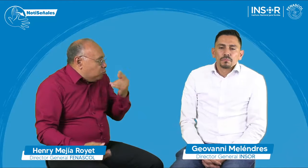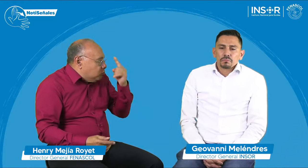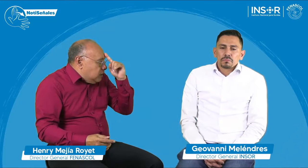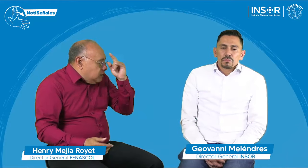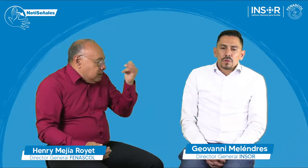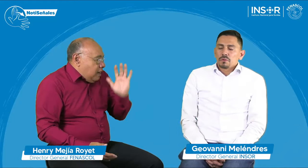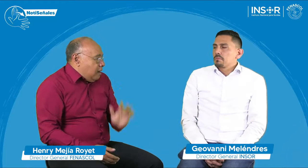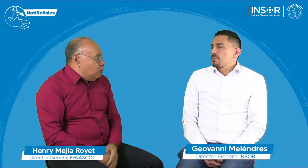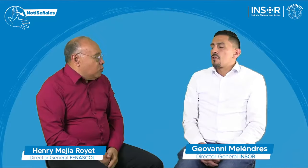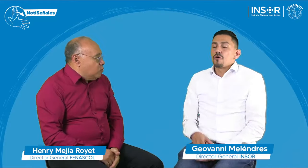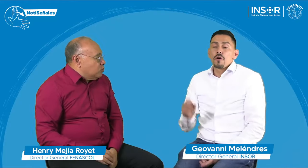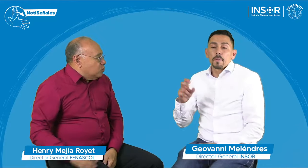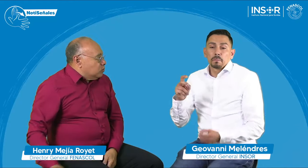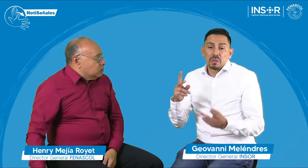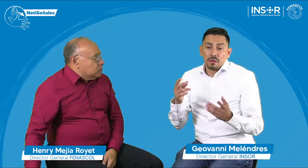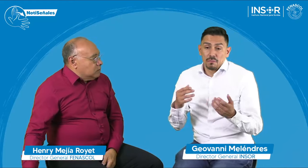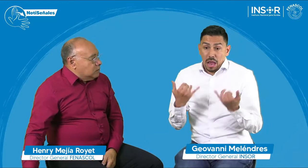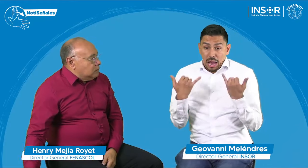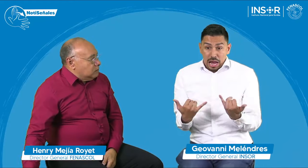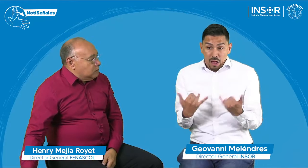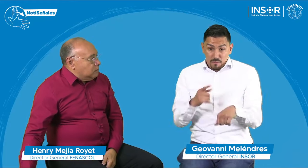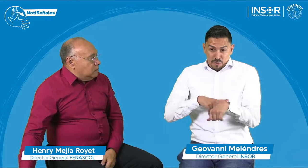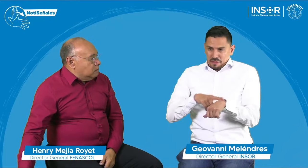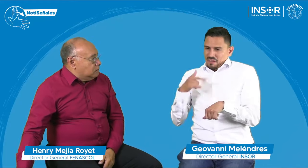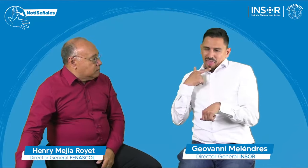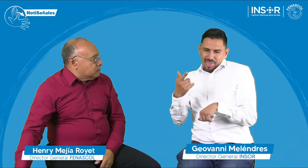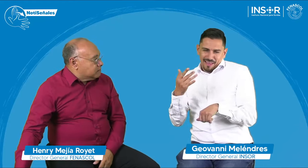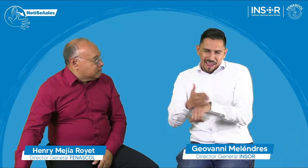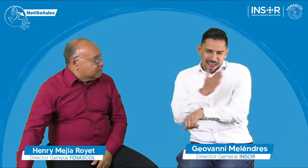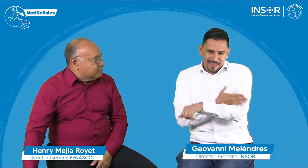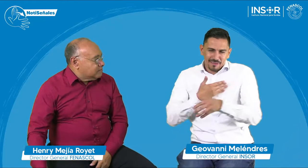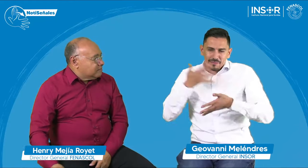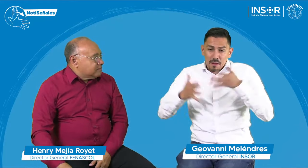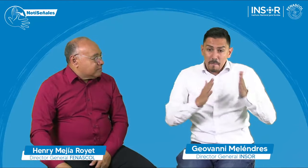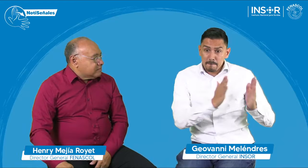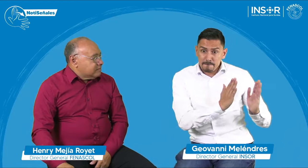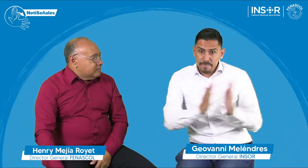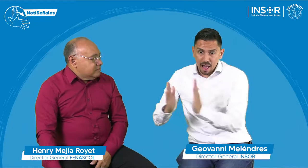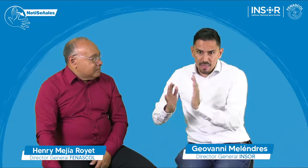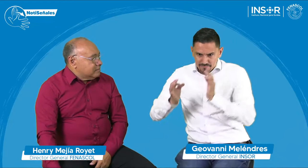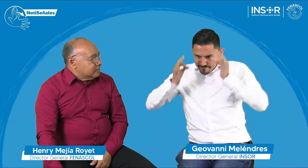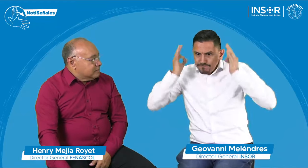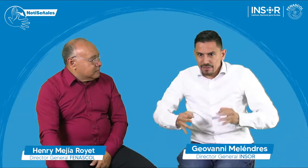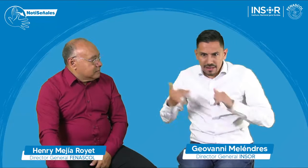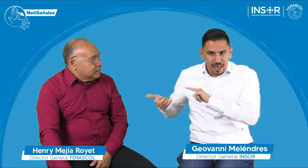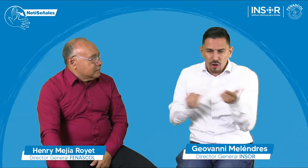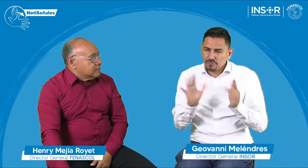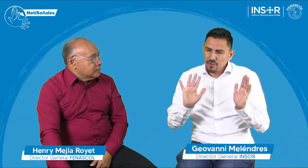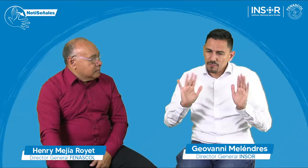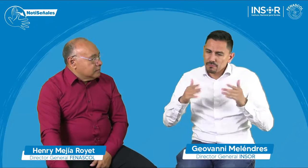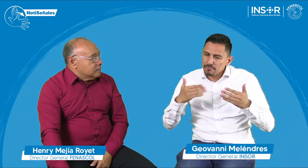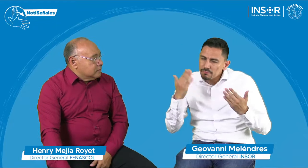puedes hacer muchas promesas de lo que será tu labor pero que se viene para más adelante en